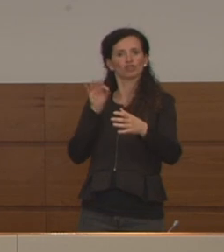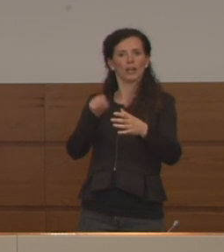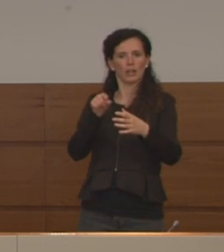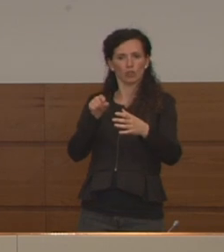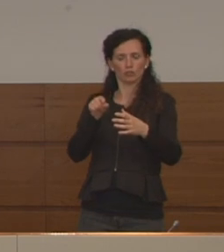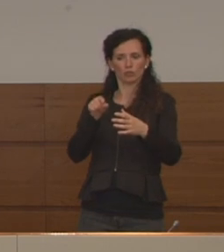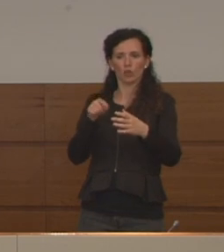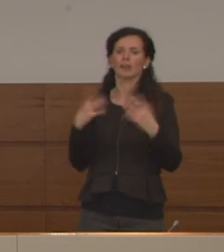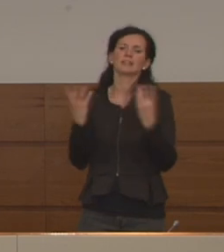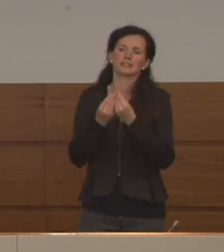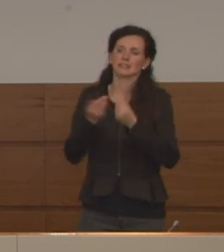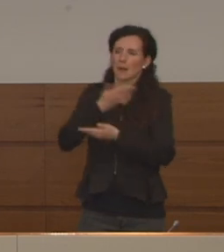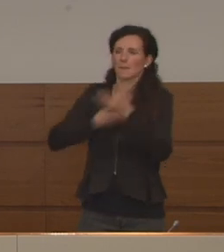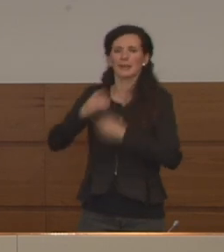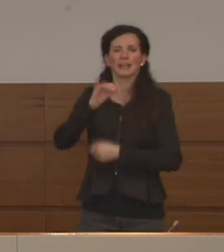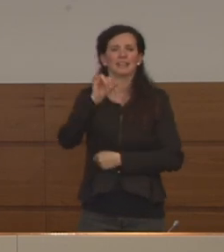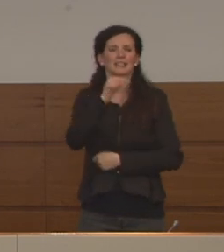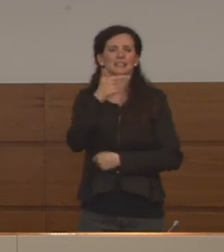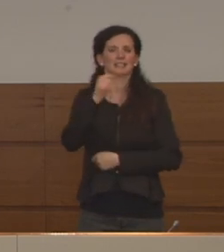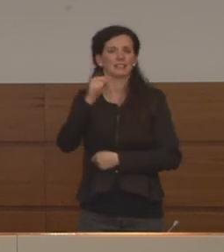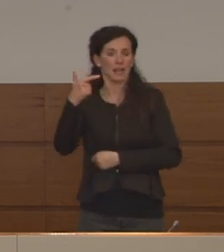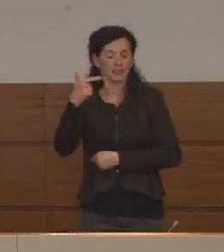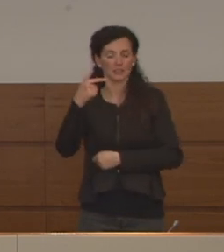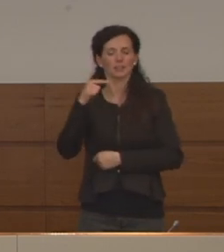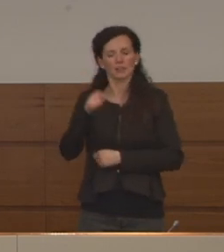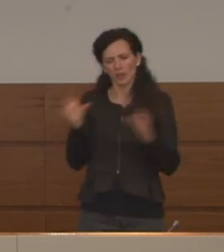collaborazione dell'istat ha tenuto conto di questi fattori di